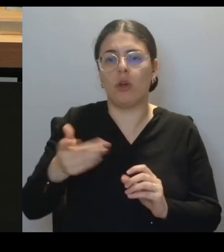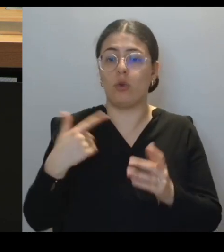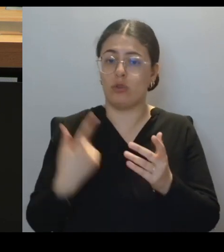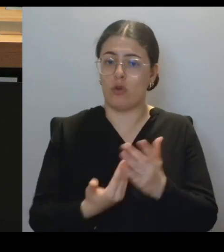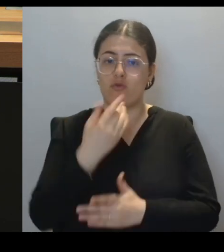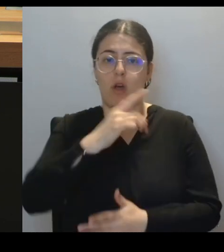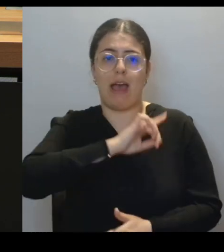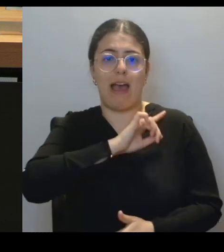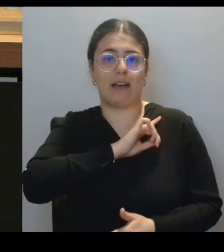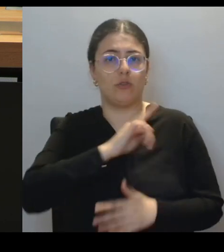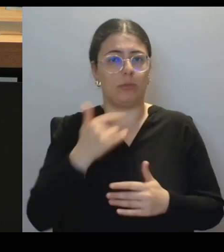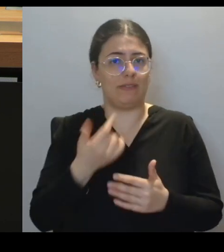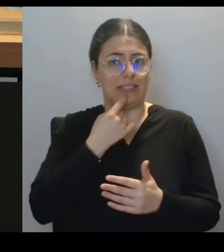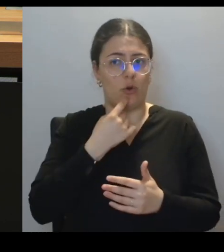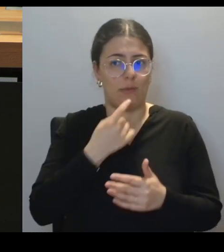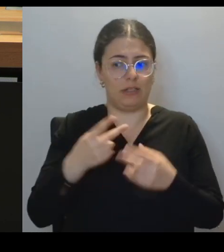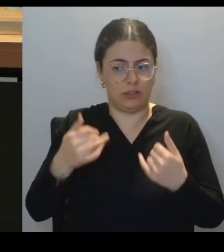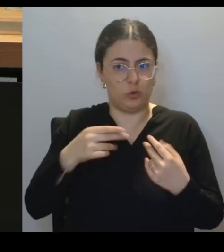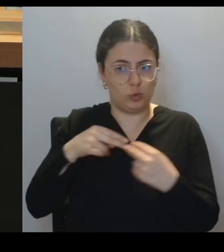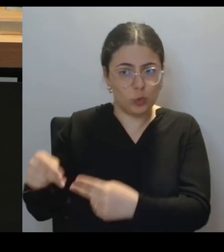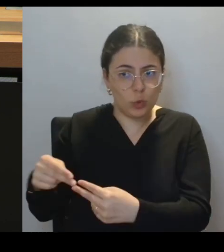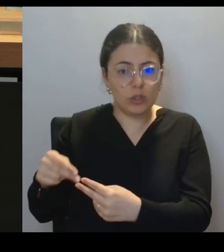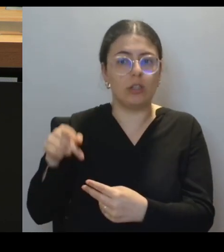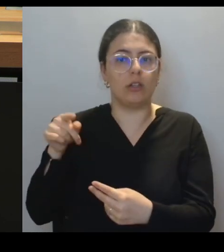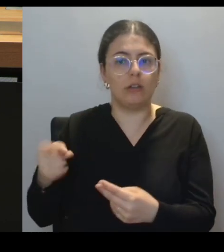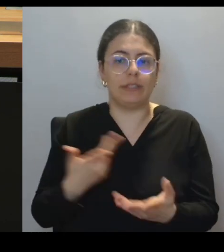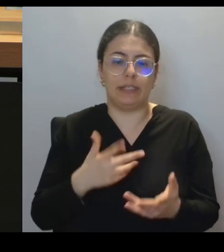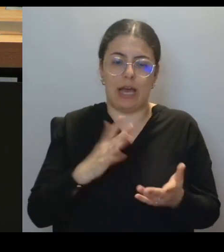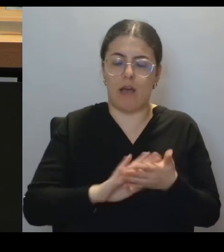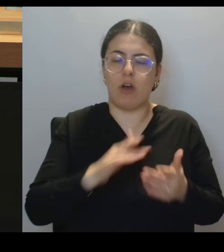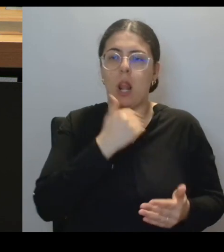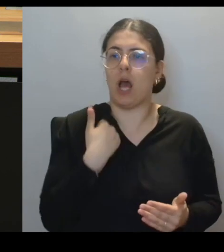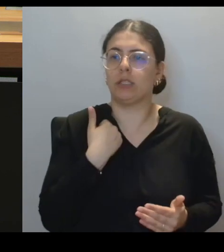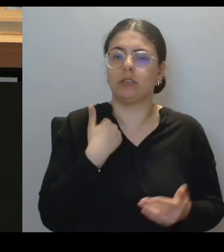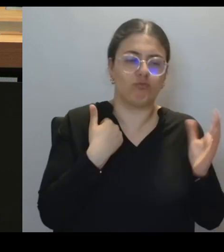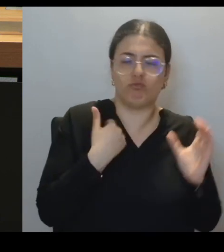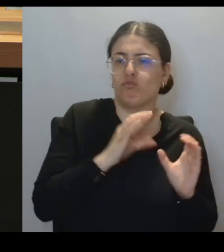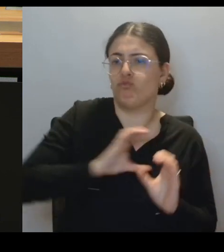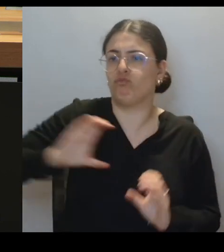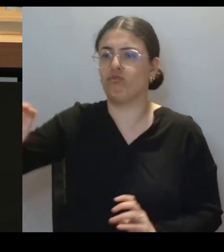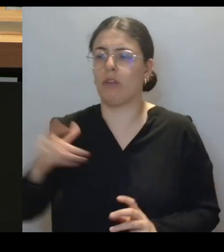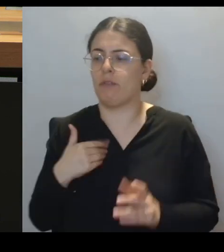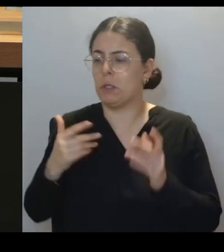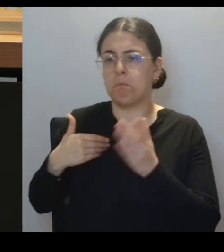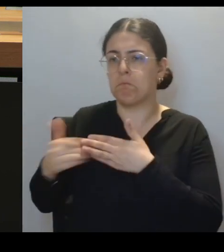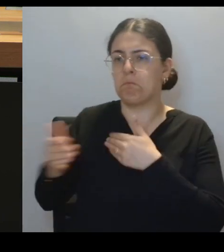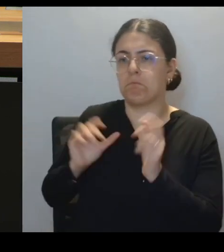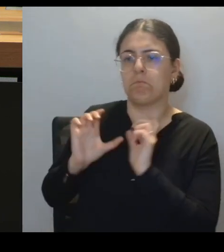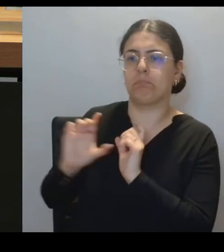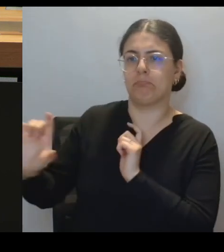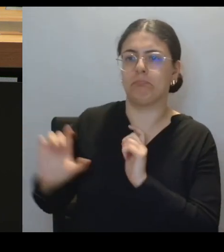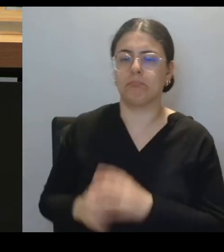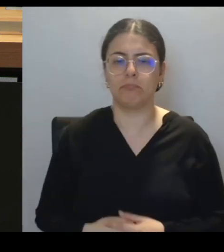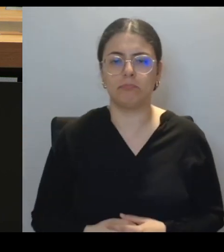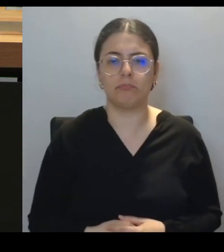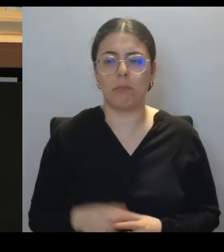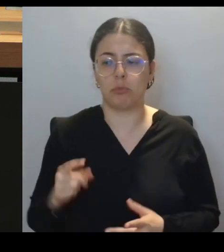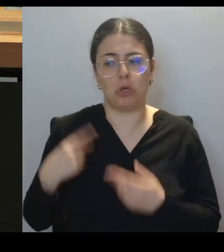diese ganze Last praktisch mit aufs Auge gedrückt. Und der muss jetzt sehen, wie er dann auch noch beim Verkauf den Ärger damit hat.